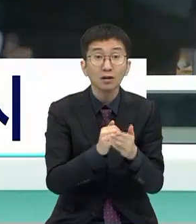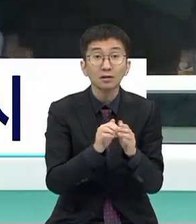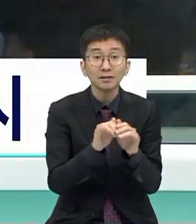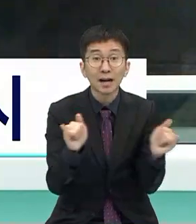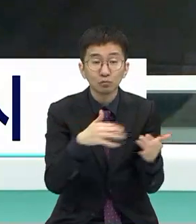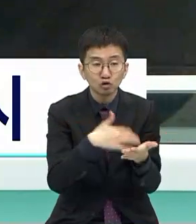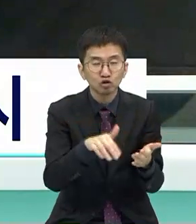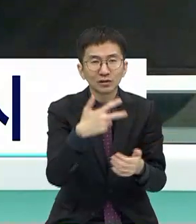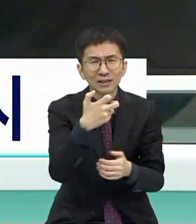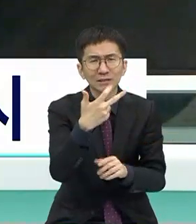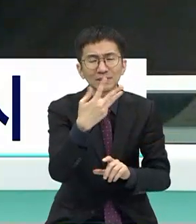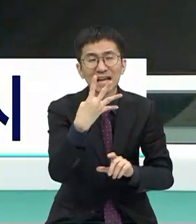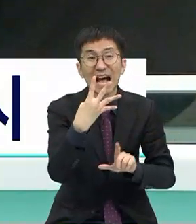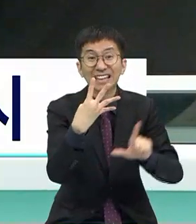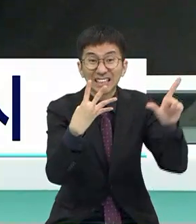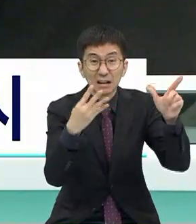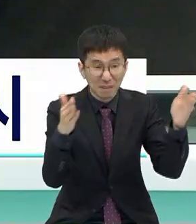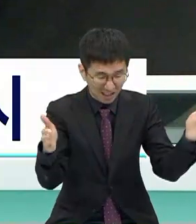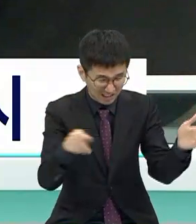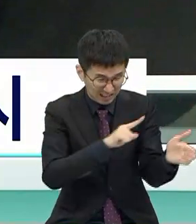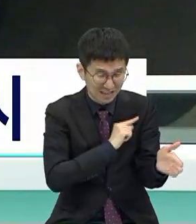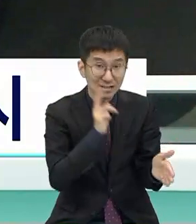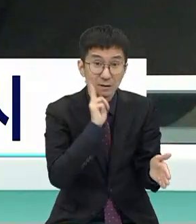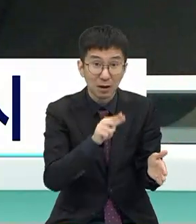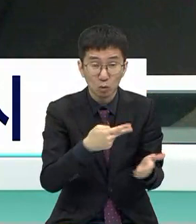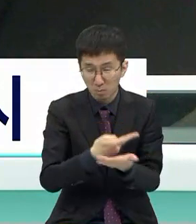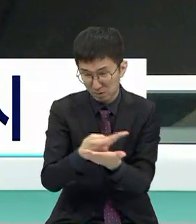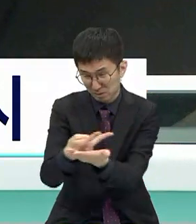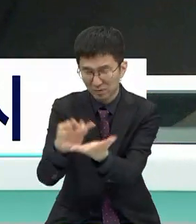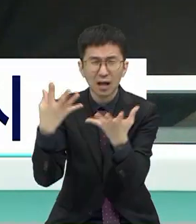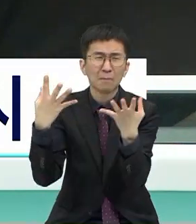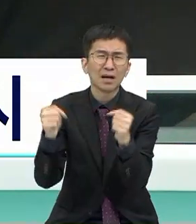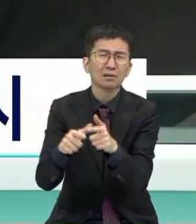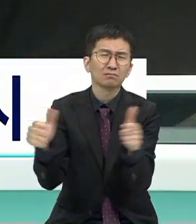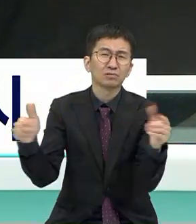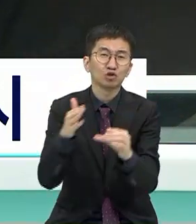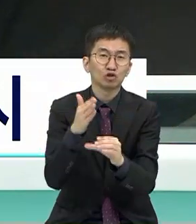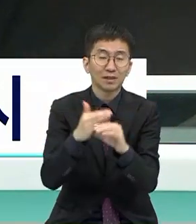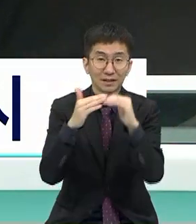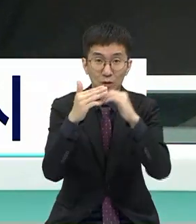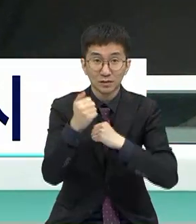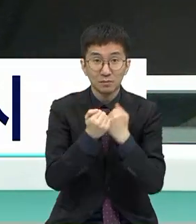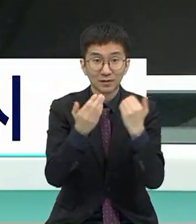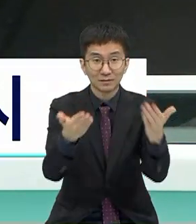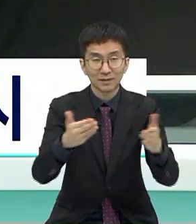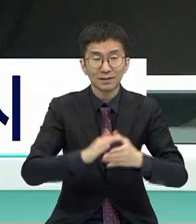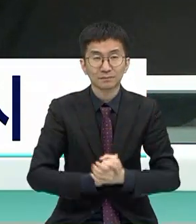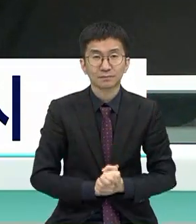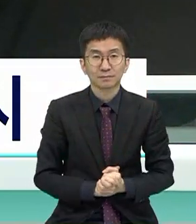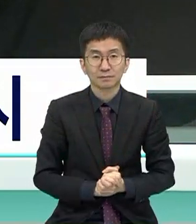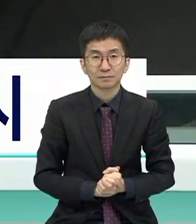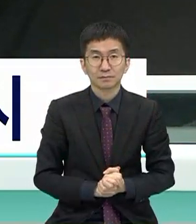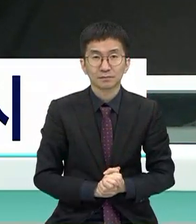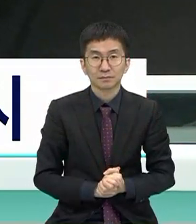수를 기록했고 병상 가동률도 점점 높아지고 있습니다. 장세만 기자가 보도합니다.